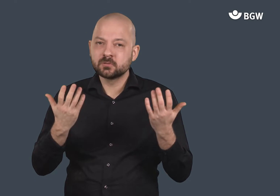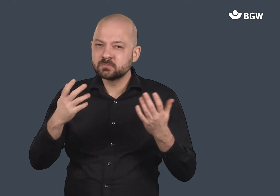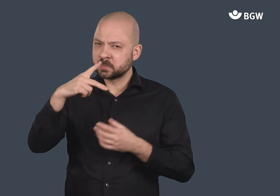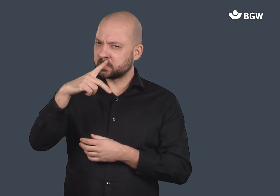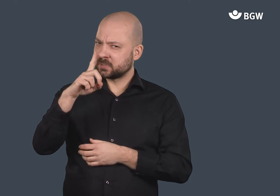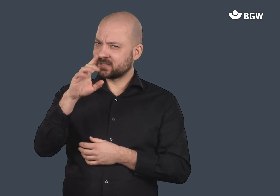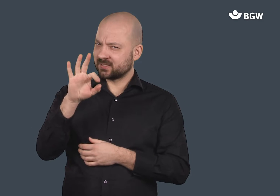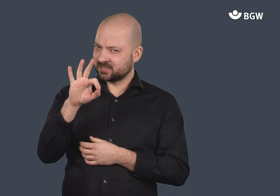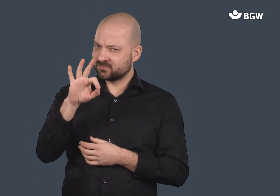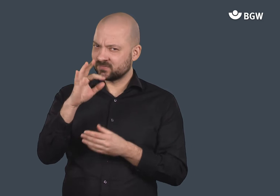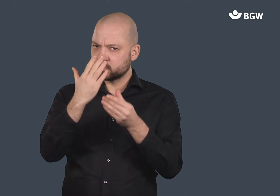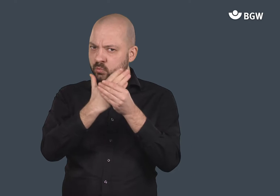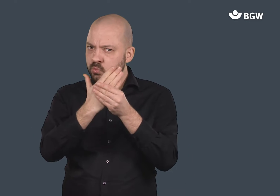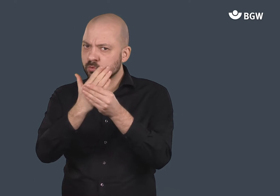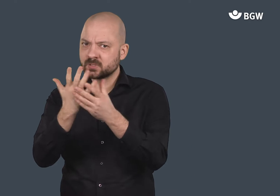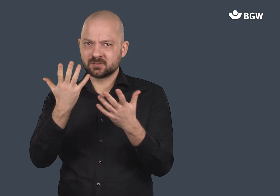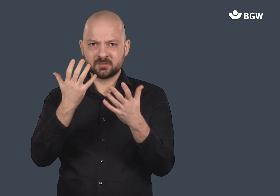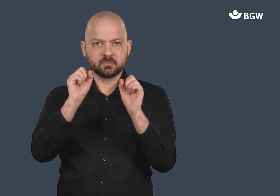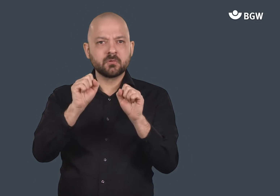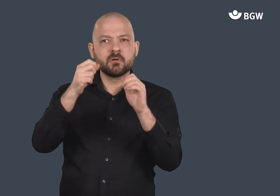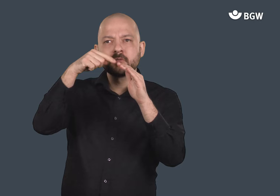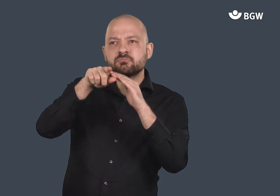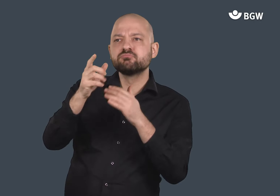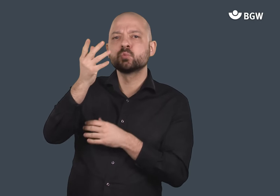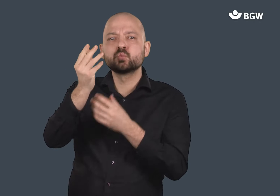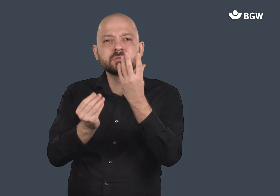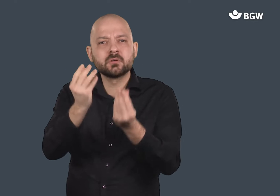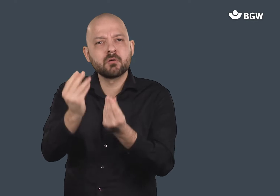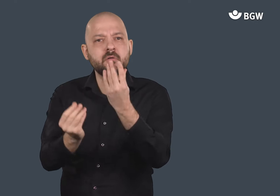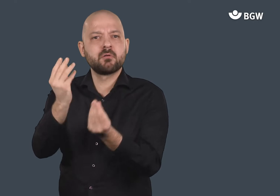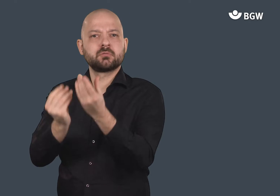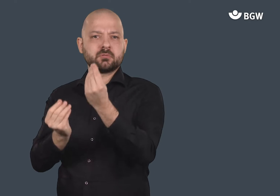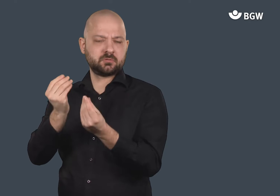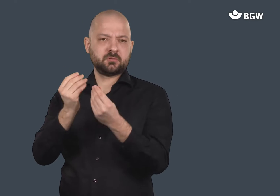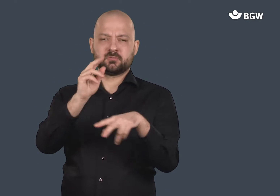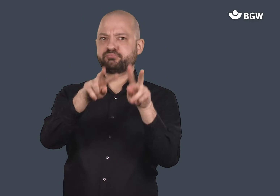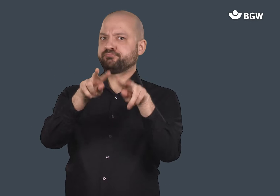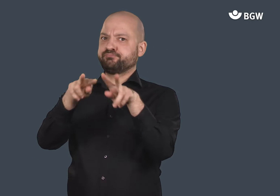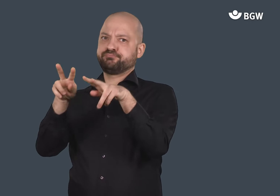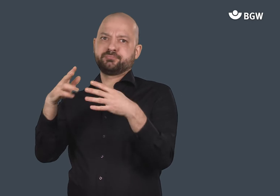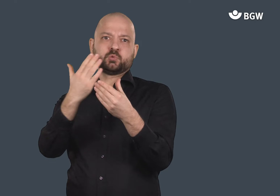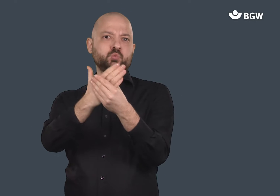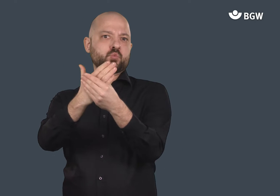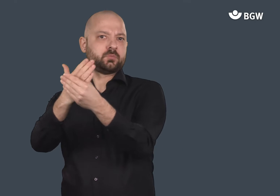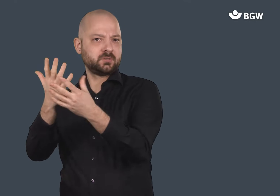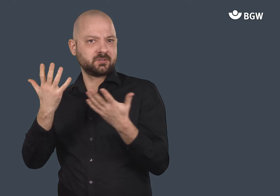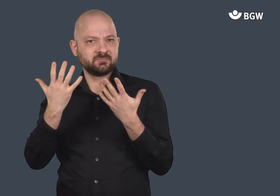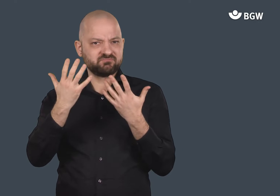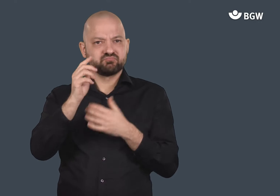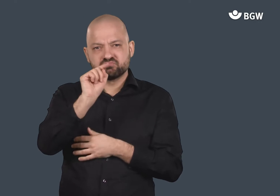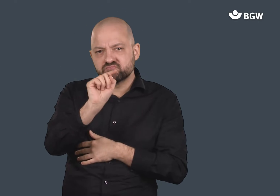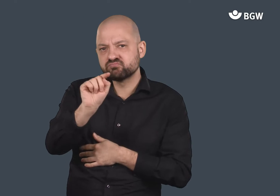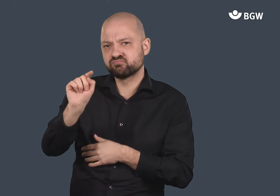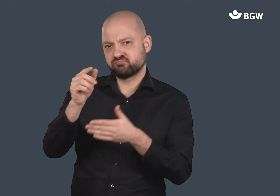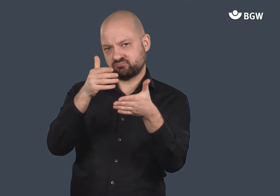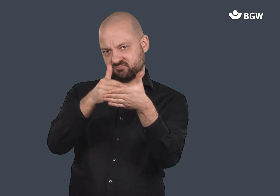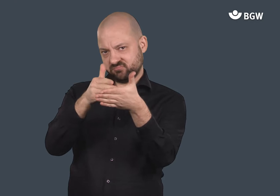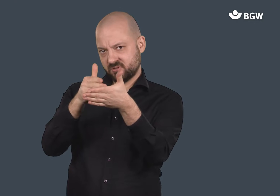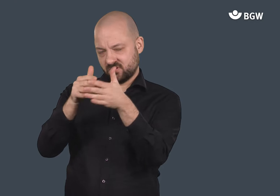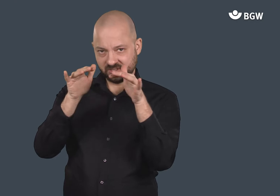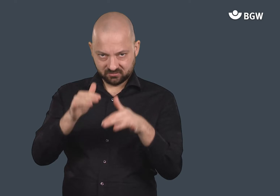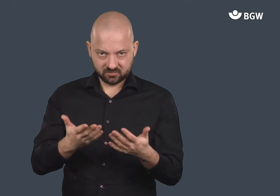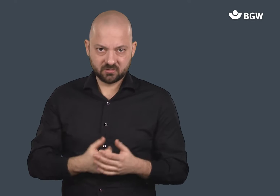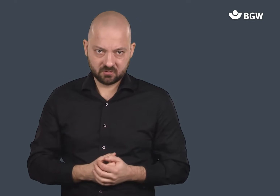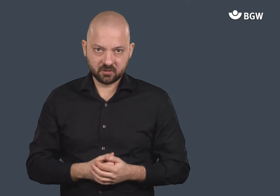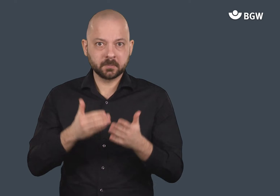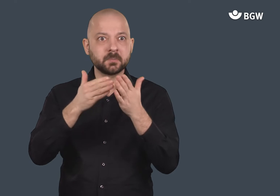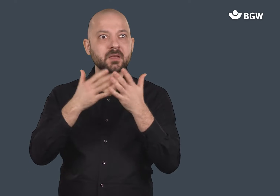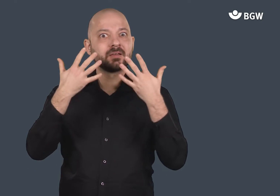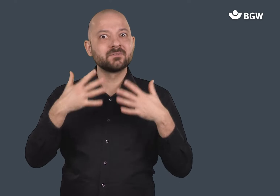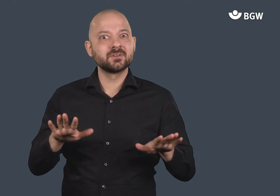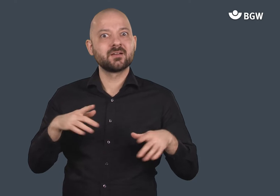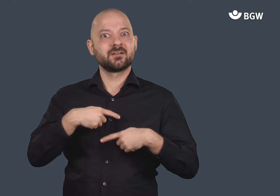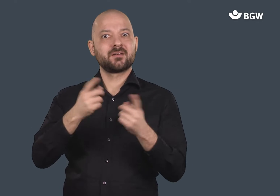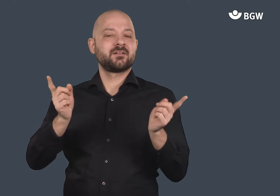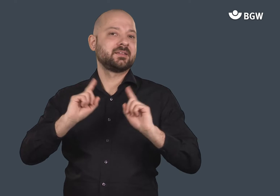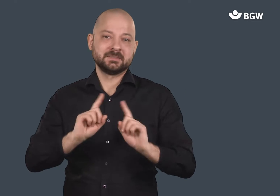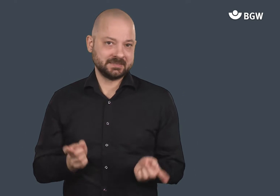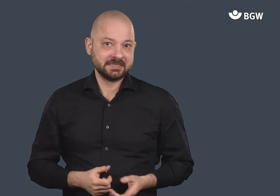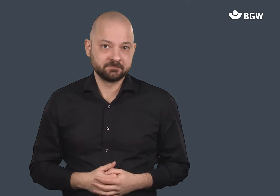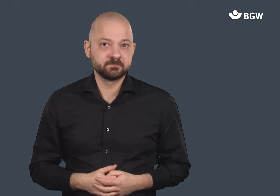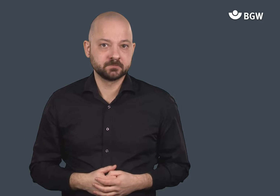Nicht alle PDF- Downloads sind barrierefrei.